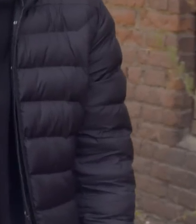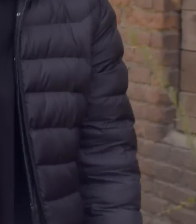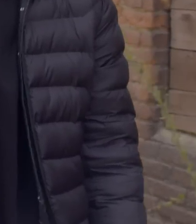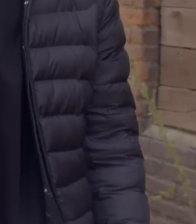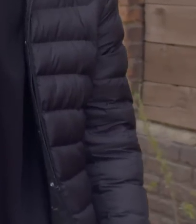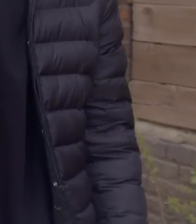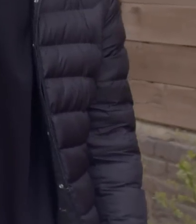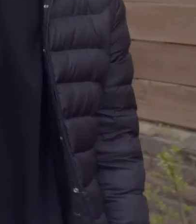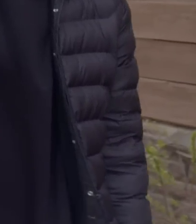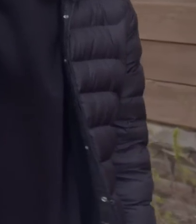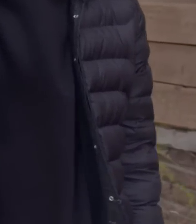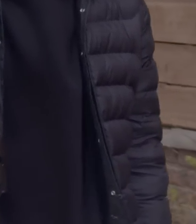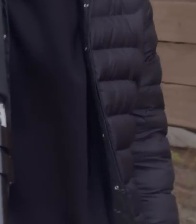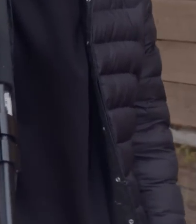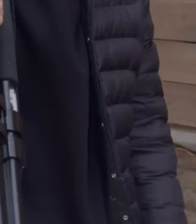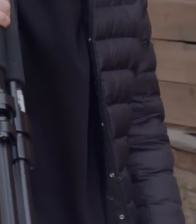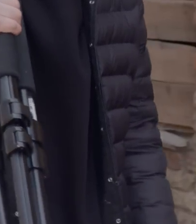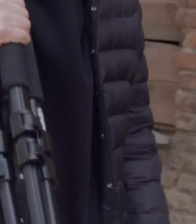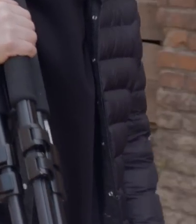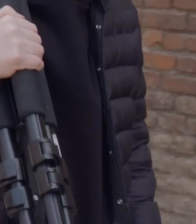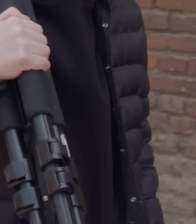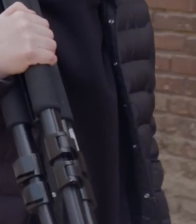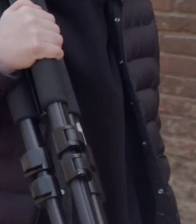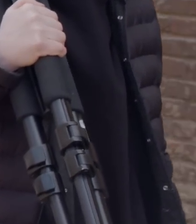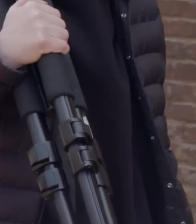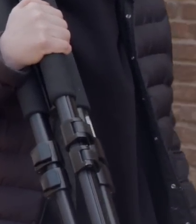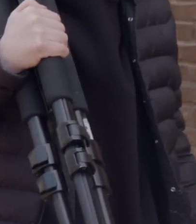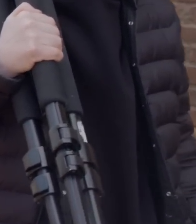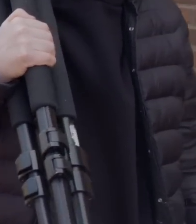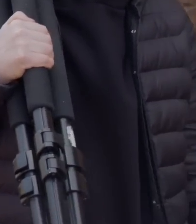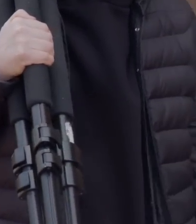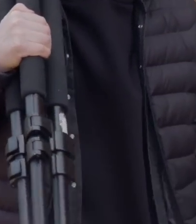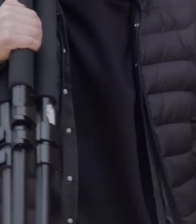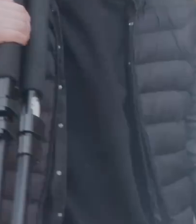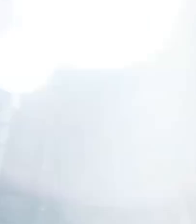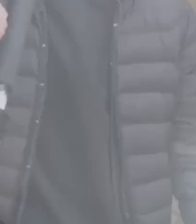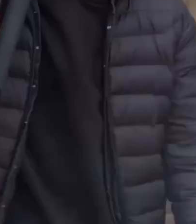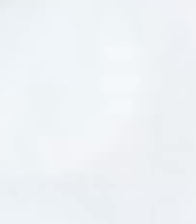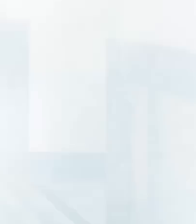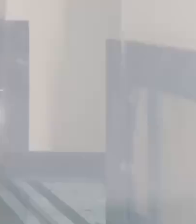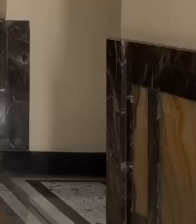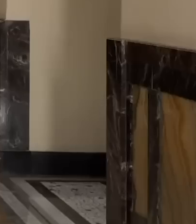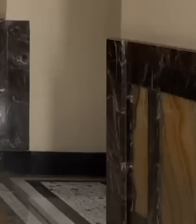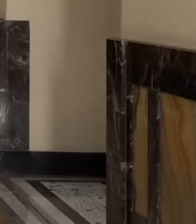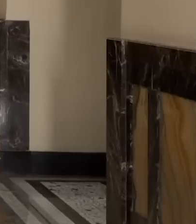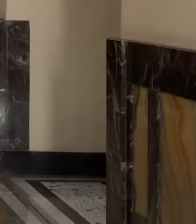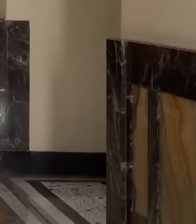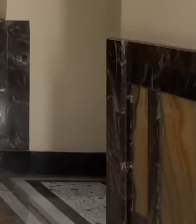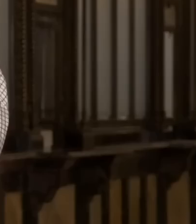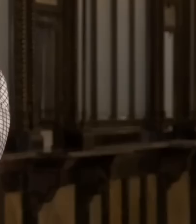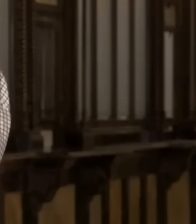a sus suscriptores es de recalcar que el expresidente Andrés Manuel López Obrador